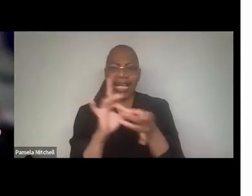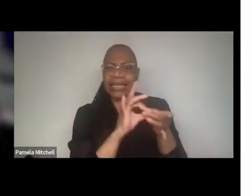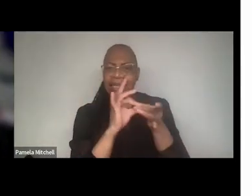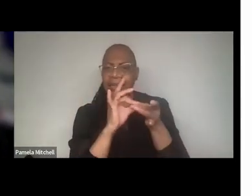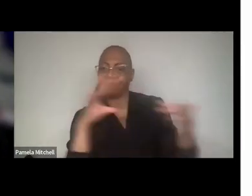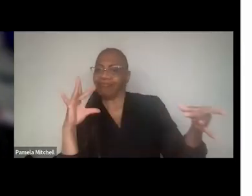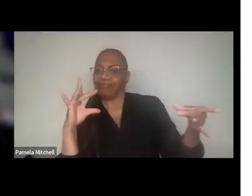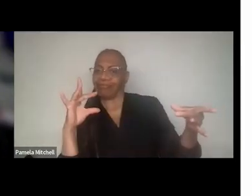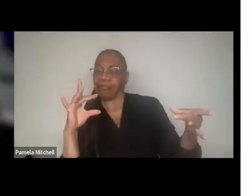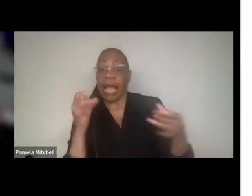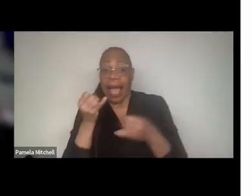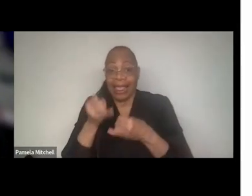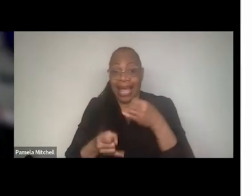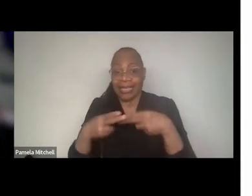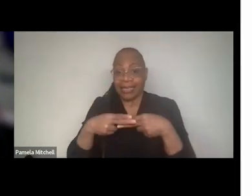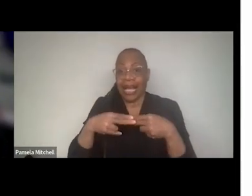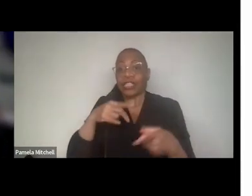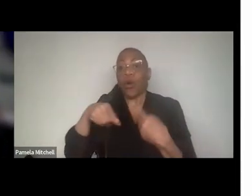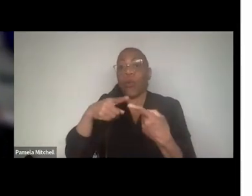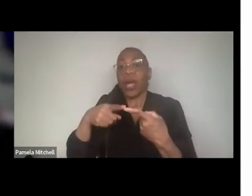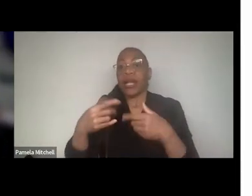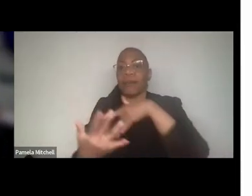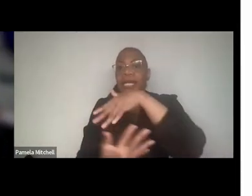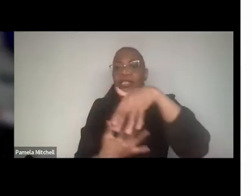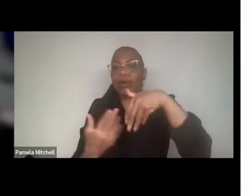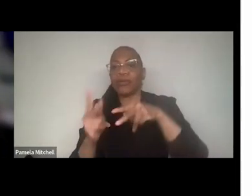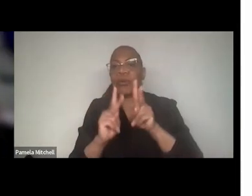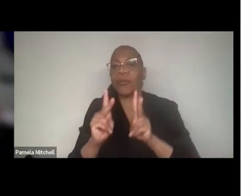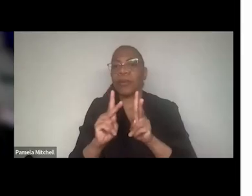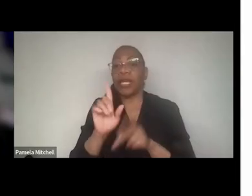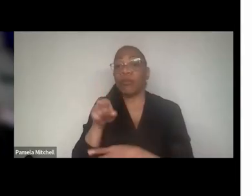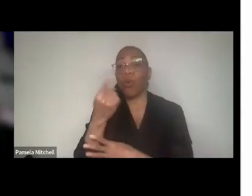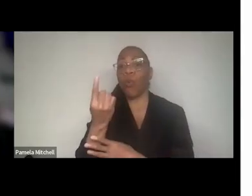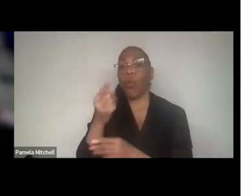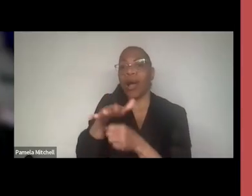es que cuando estoy veo la interacción con otros, un área importante que observo en particular